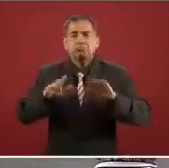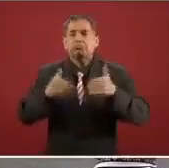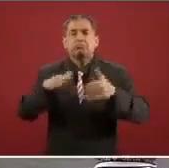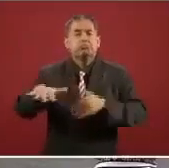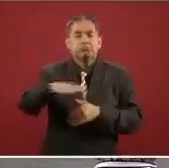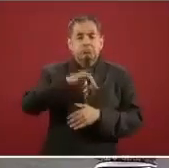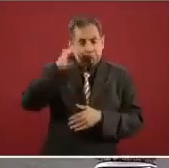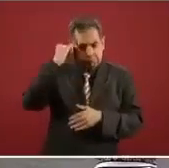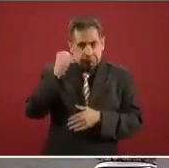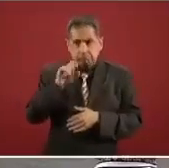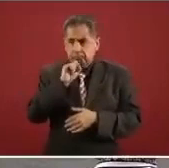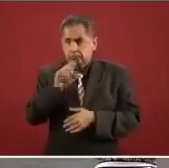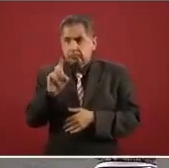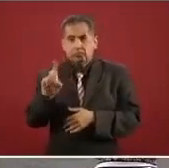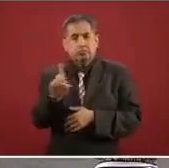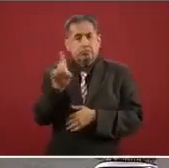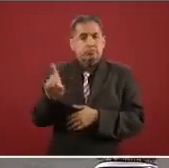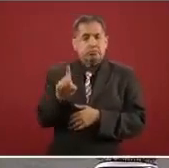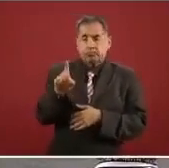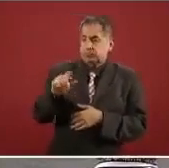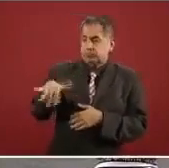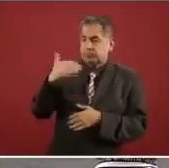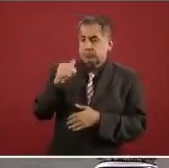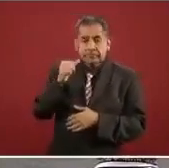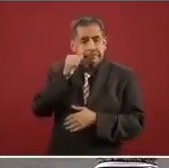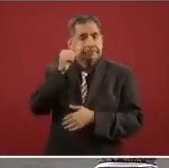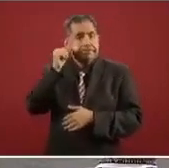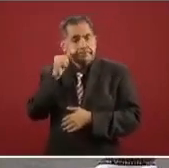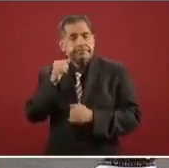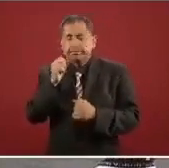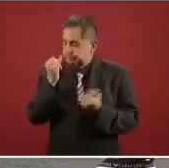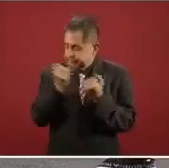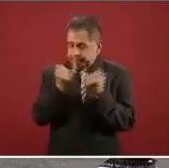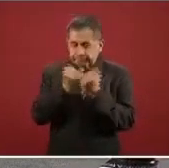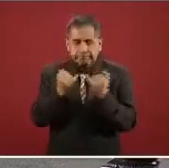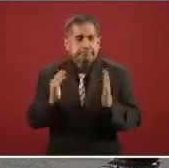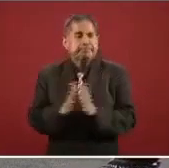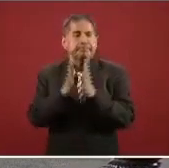el día domingo 15, el día de ayer, llevar a cabo un ejercicio participativo para escuchar